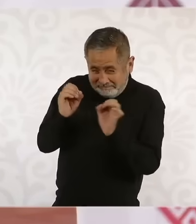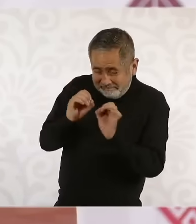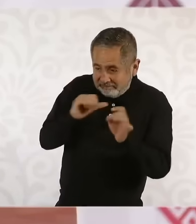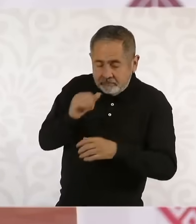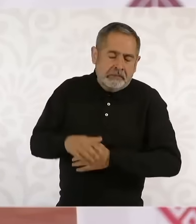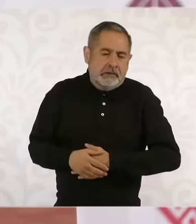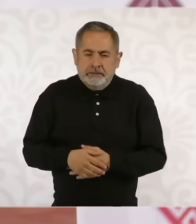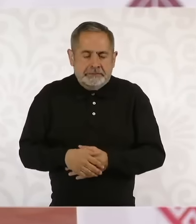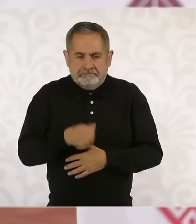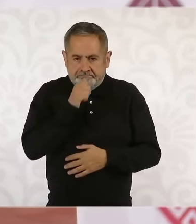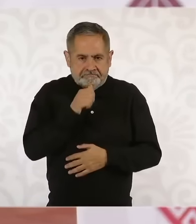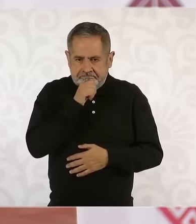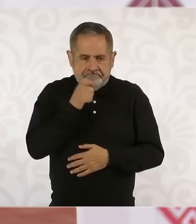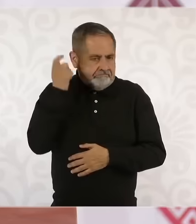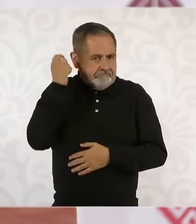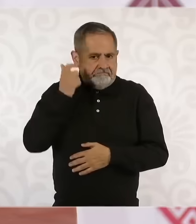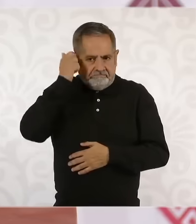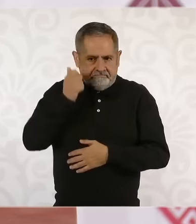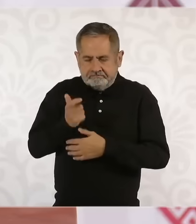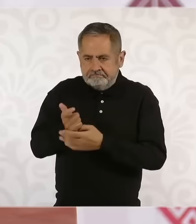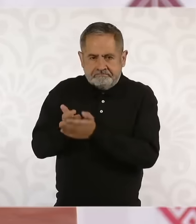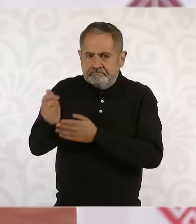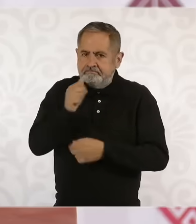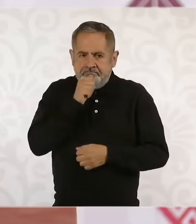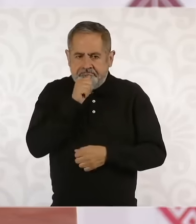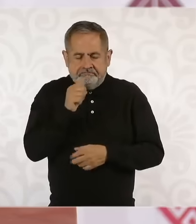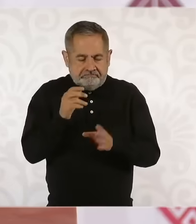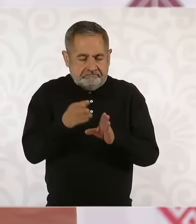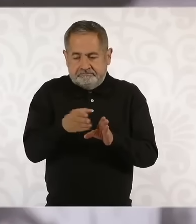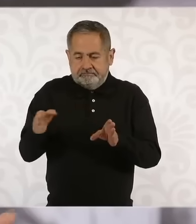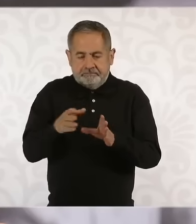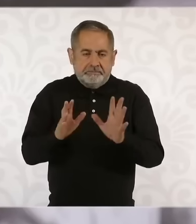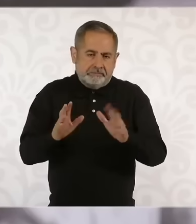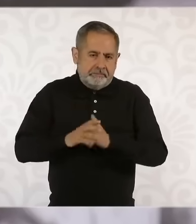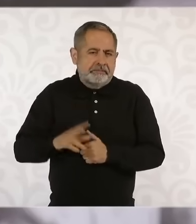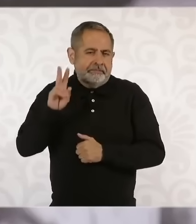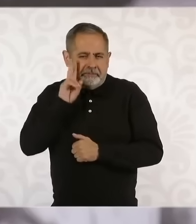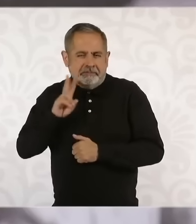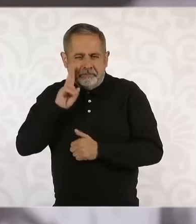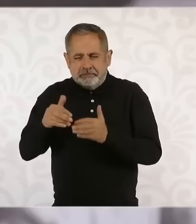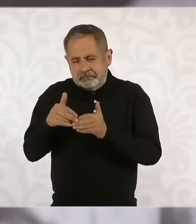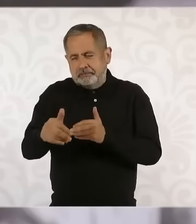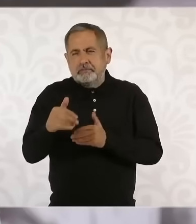tienen acceso a la pensión. Y a lo largo de estos eh 4 años, porque fue en 2021 cuando el